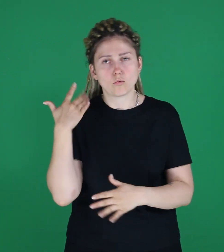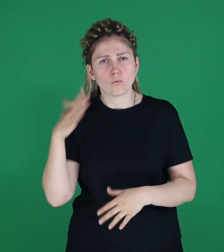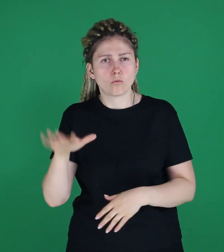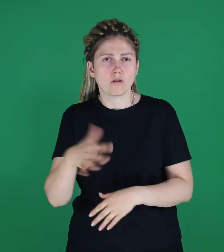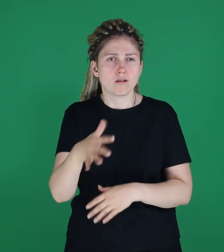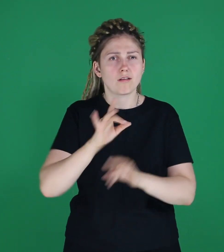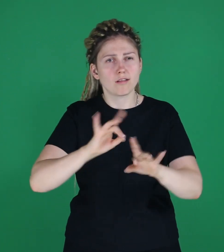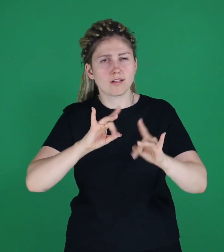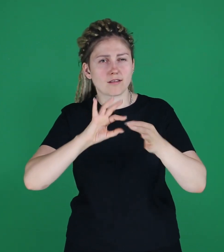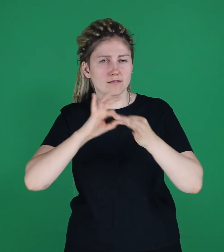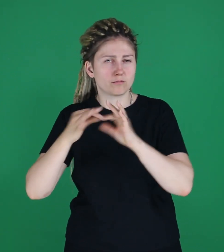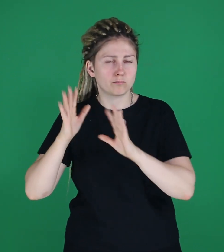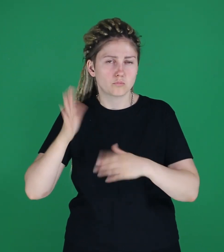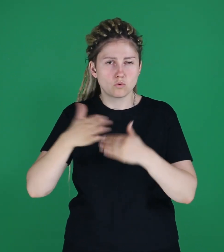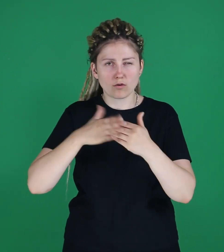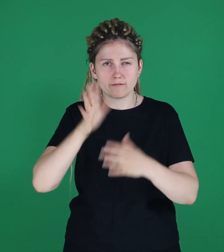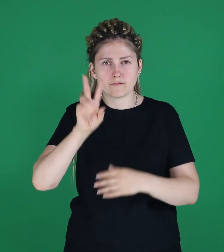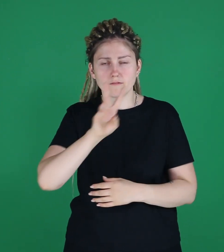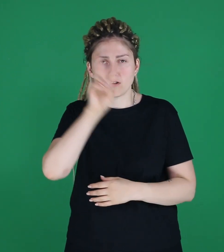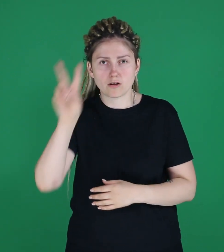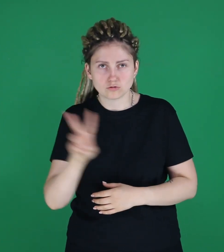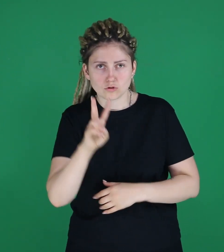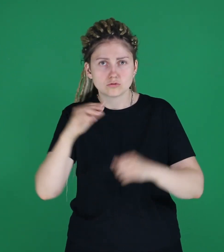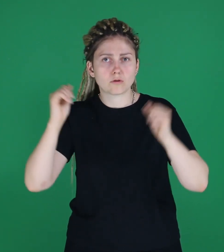Прогулянка триватиме приблизно 2 години.